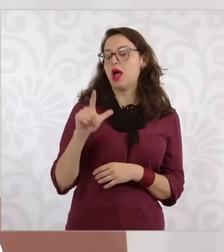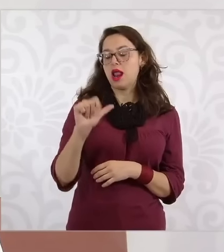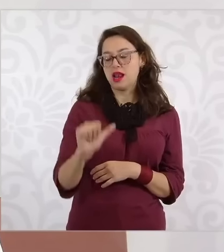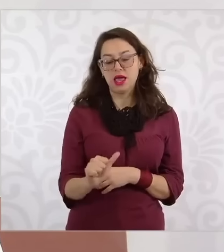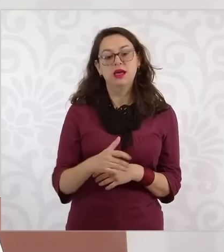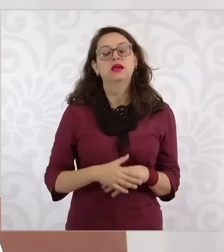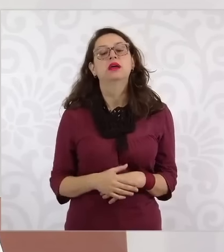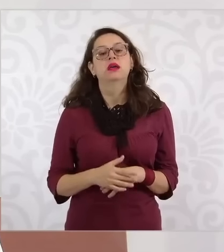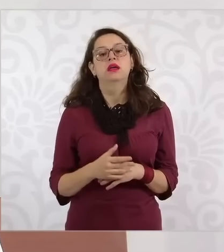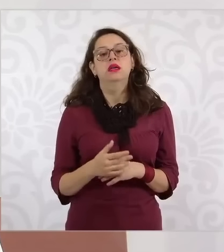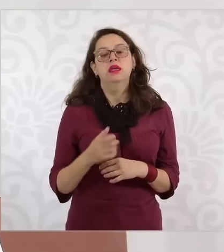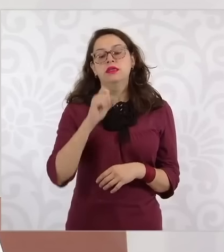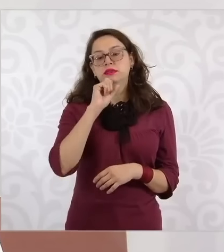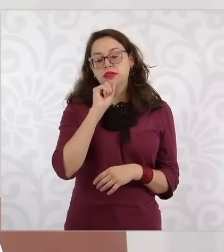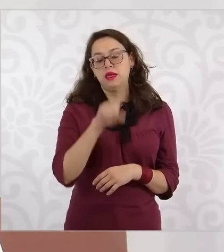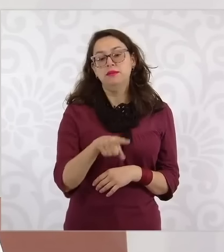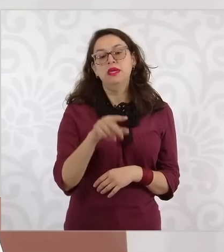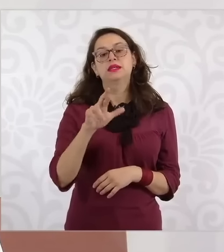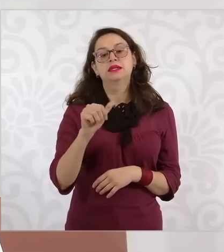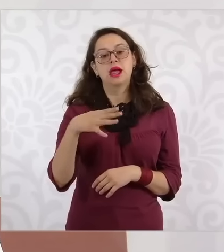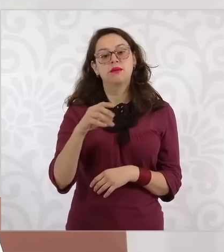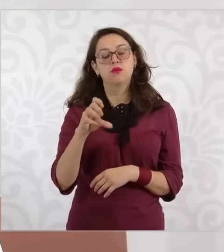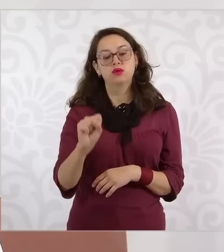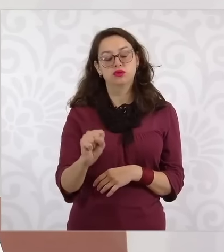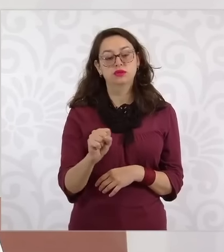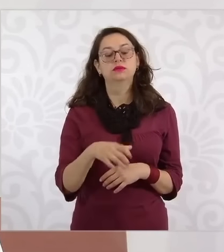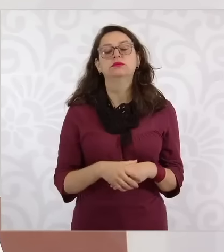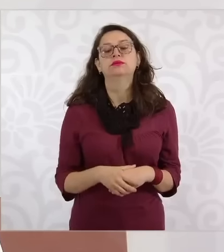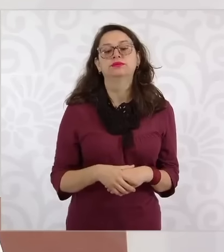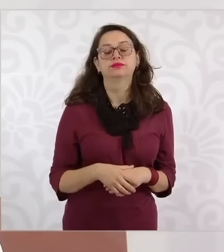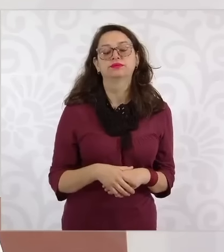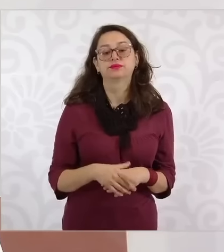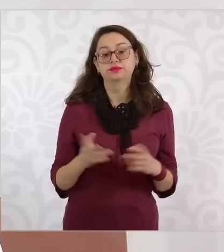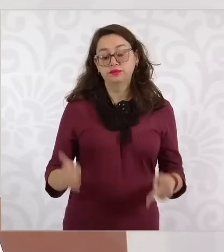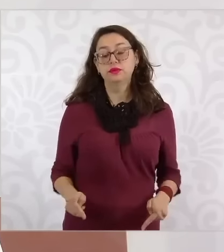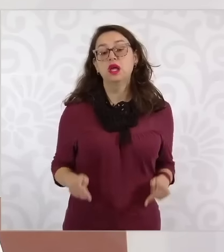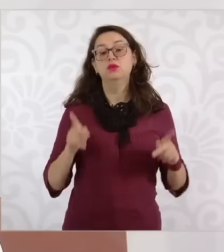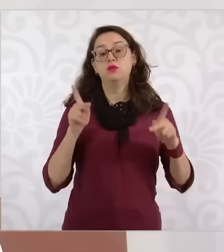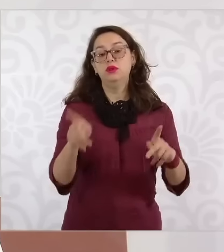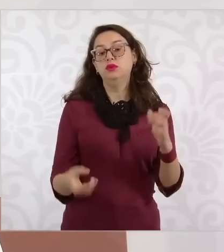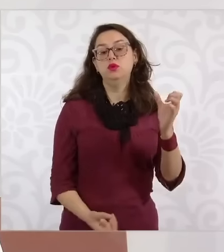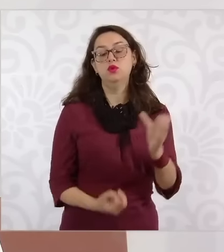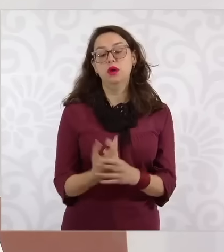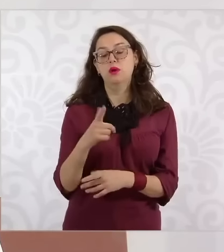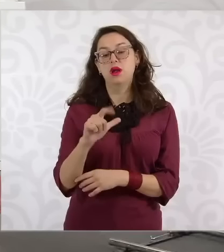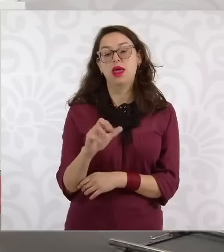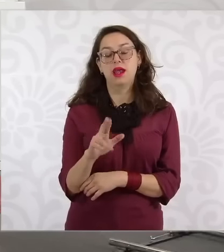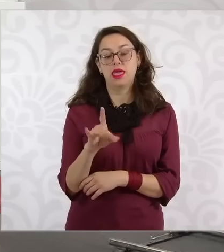conexión urbana Saltillo Ramos Arispe y el puente internacional Nuevo Laredo 4 y 5. Es importante